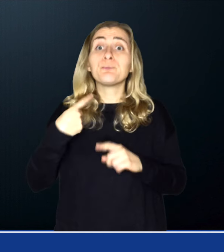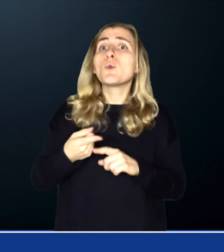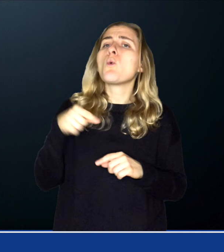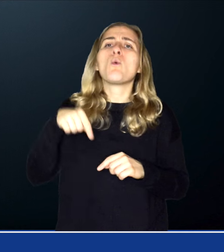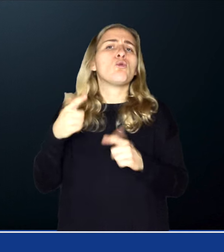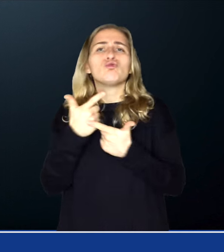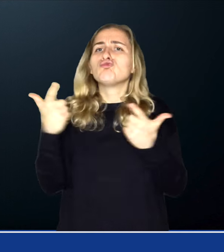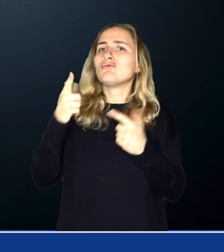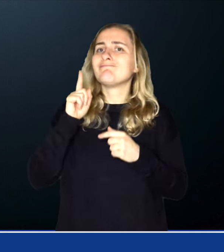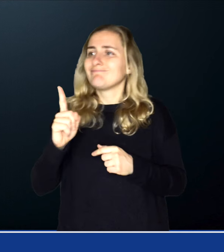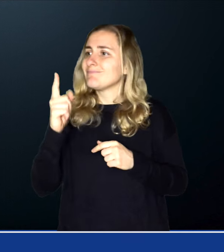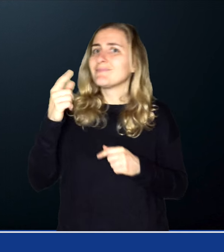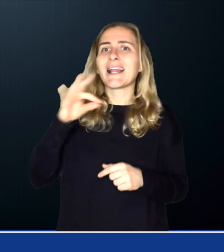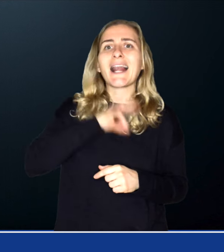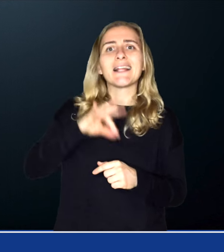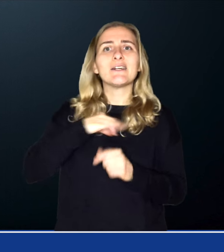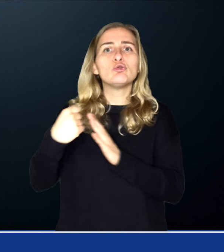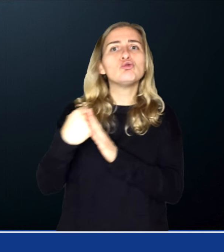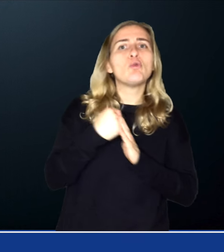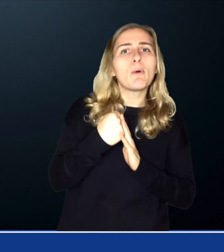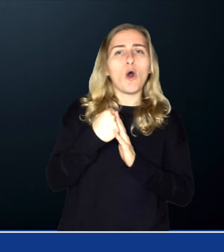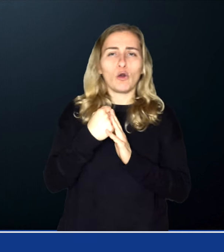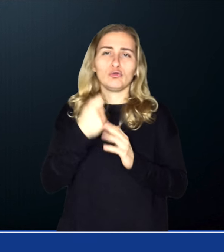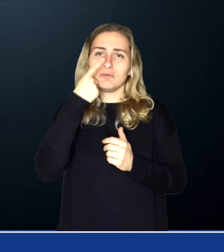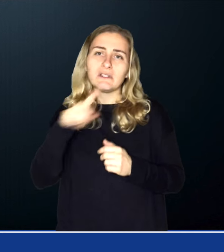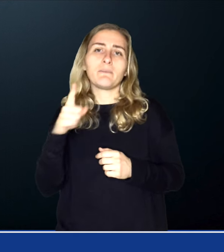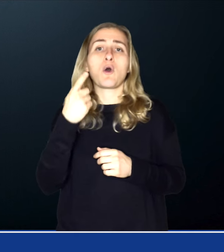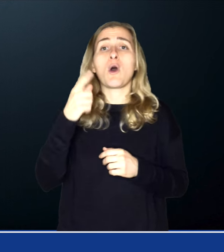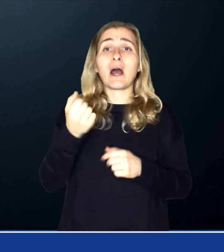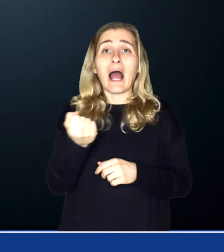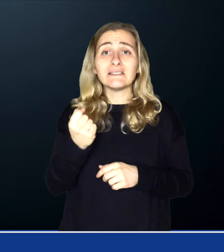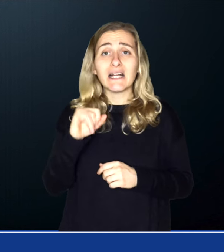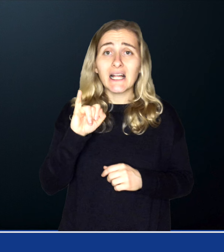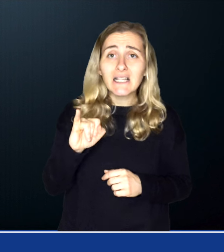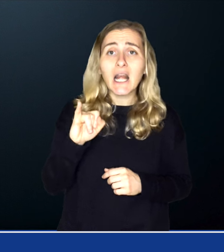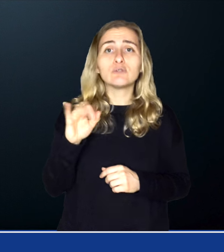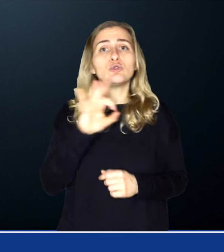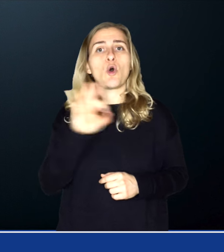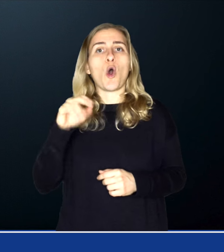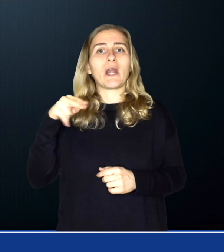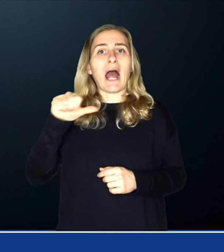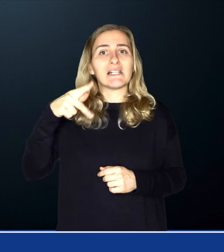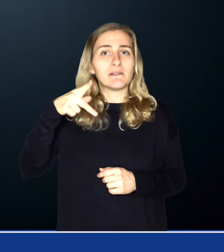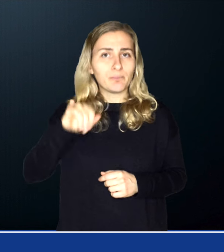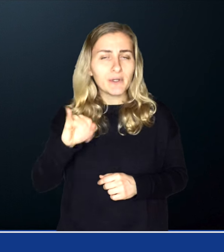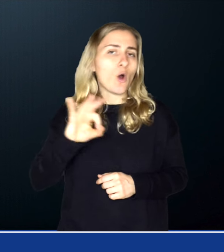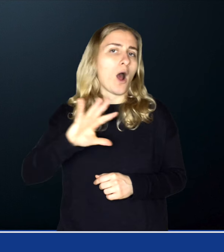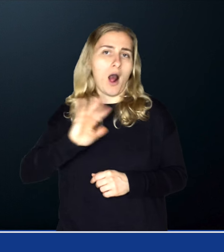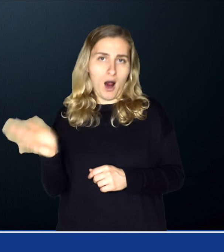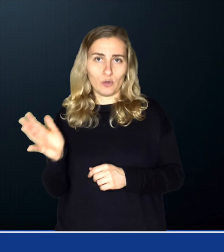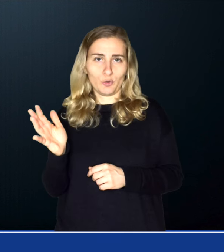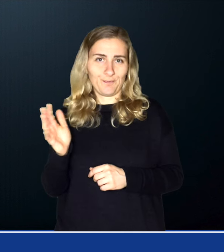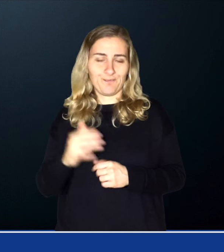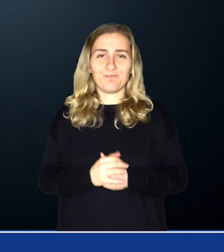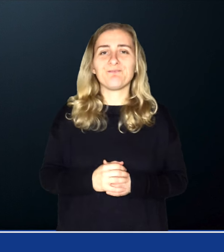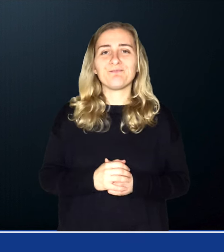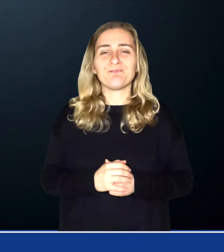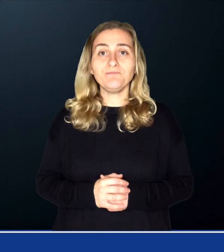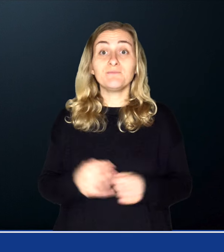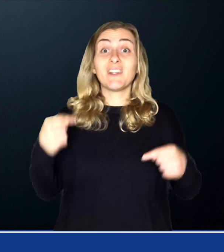non è destinatario di strumenti di sostegno al reddito (Cassa Integrazione) Naspi e altro)